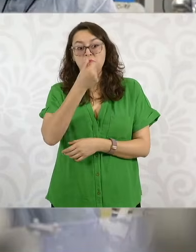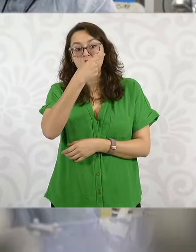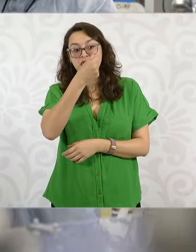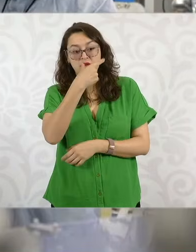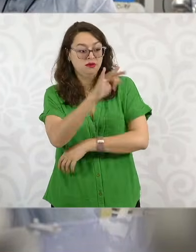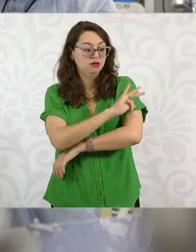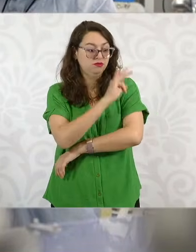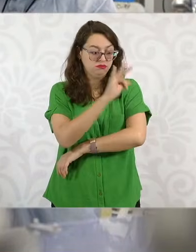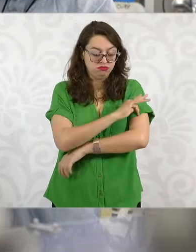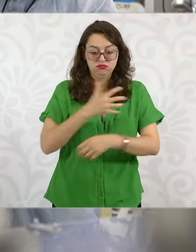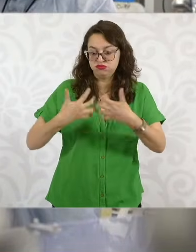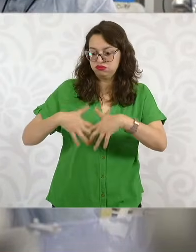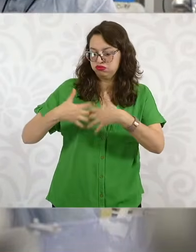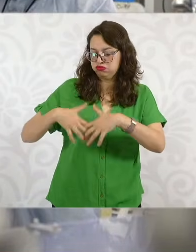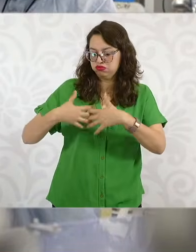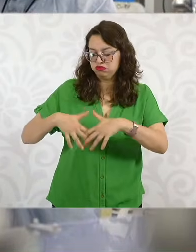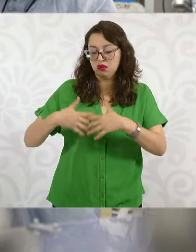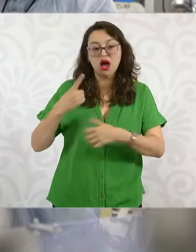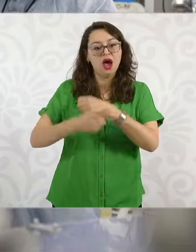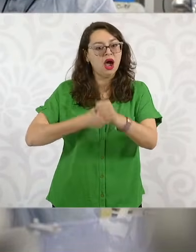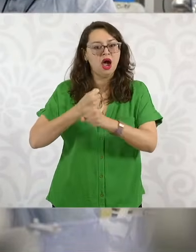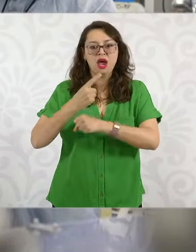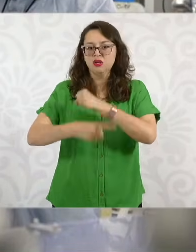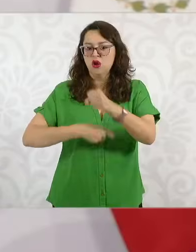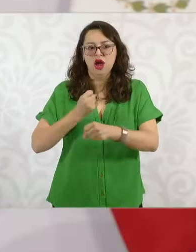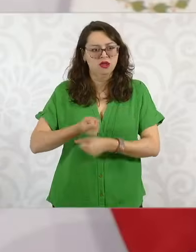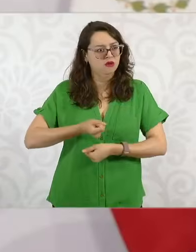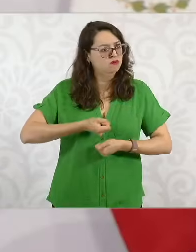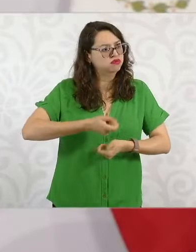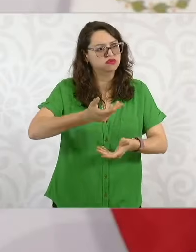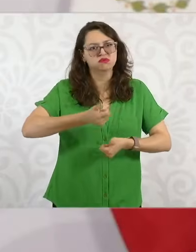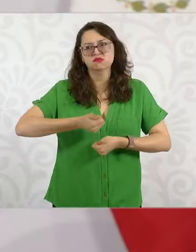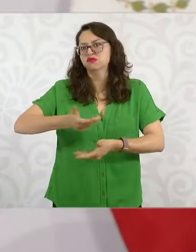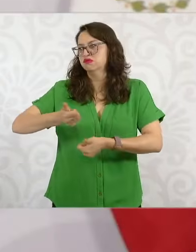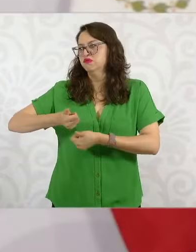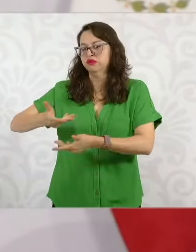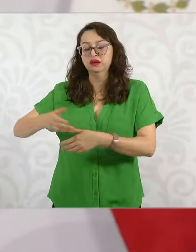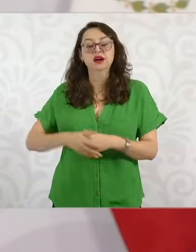y vacunas que se reparten anualmente en todo el territorio nacional. Y como palanca estratégica